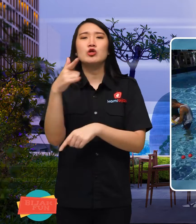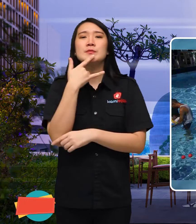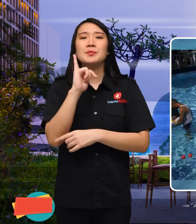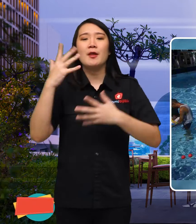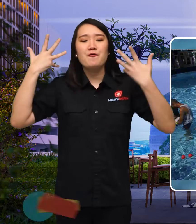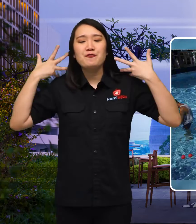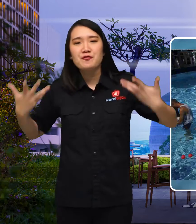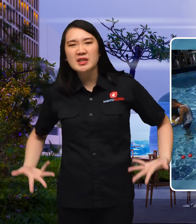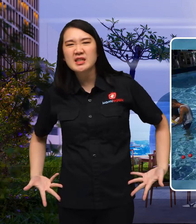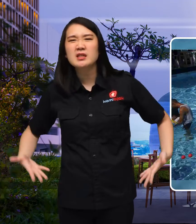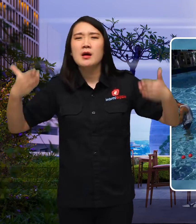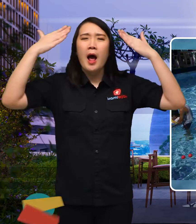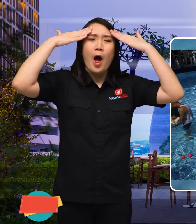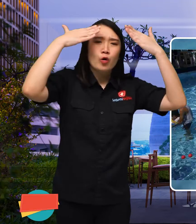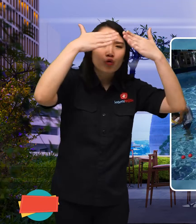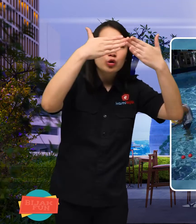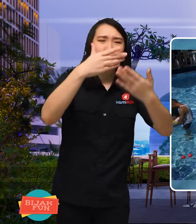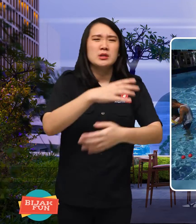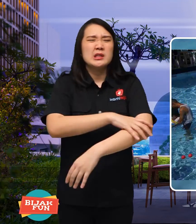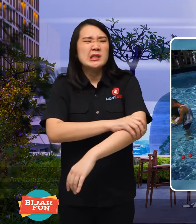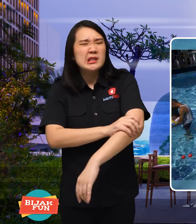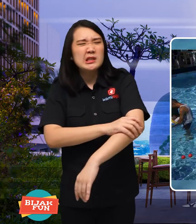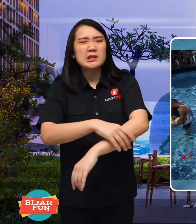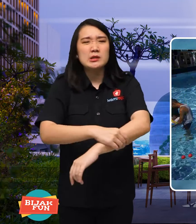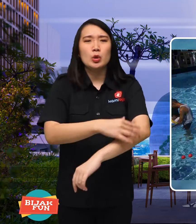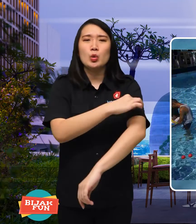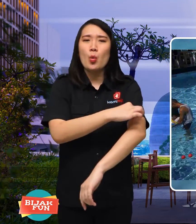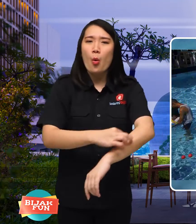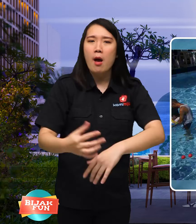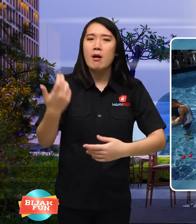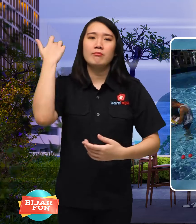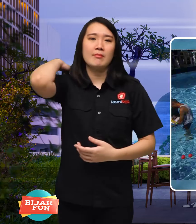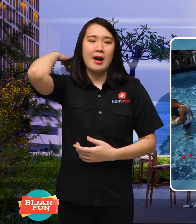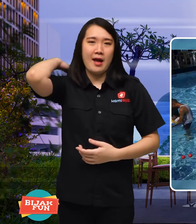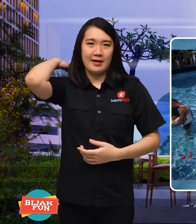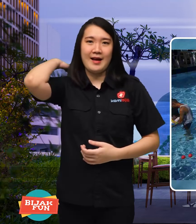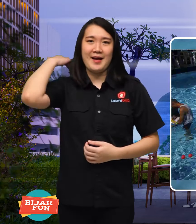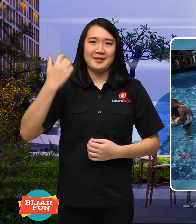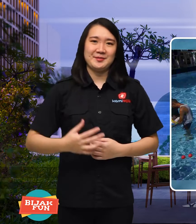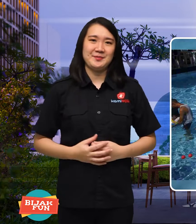seperti kondisi fisik lumpuh, Autis, dan cedera tulang belakang.